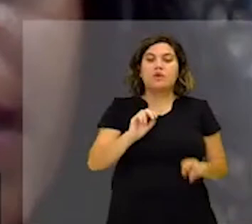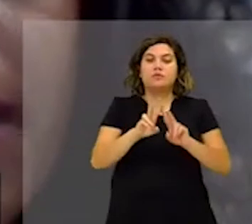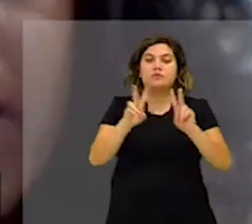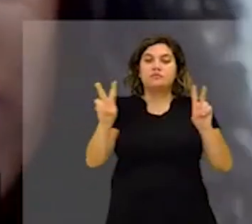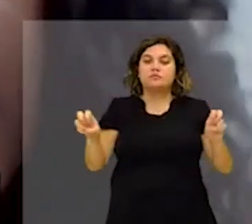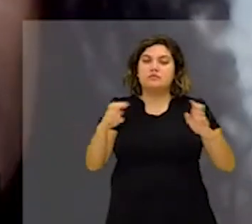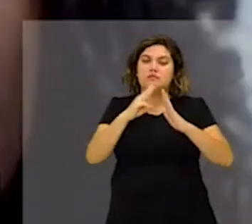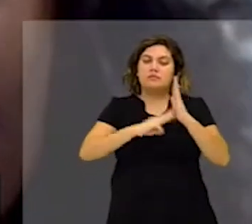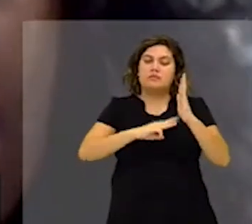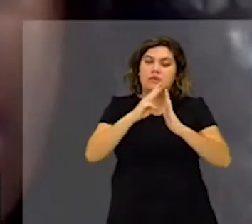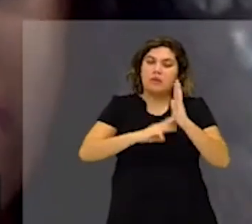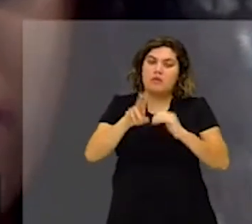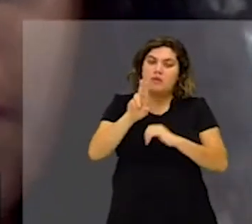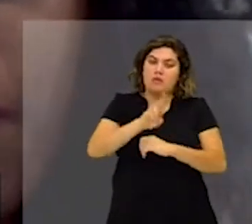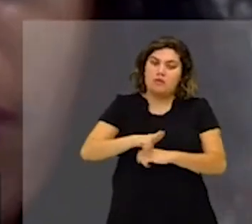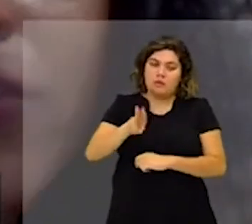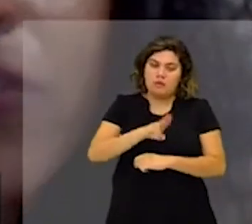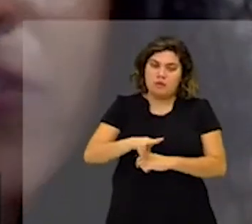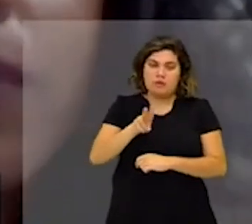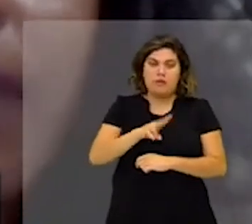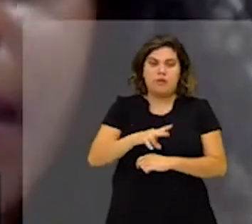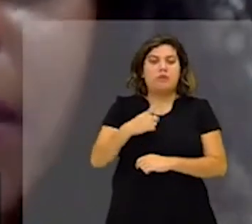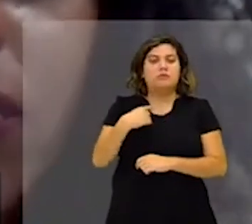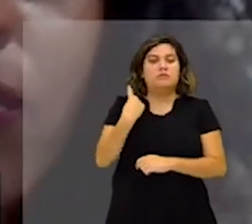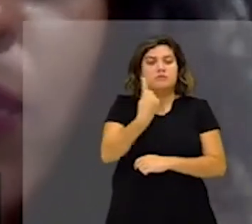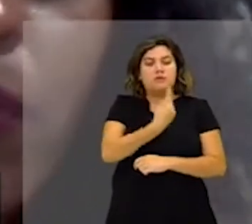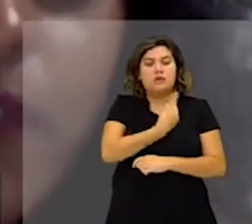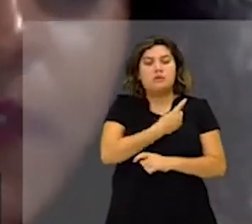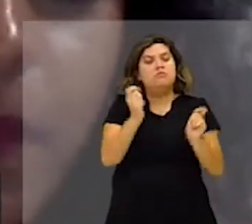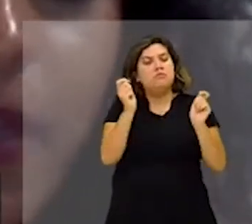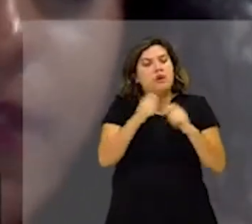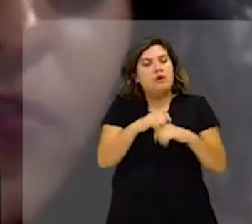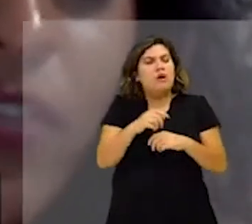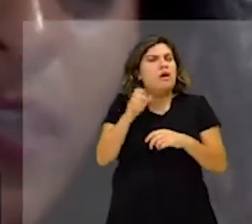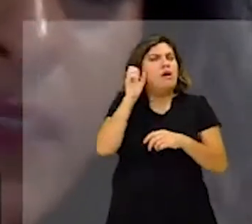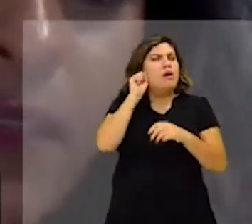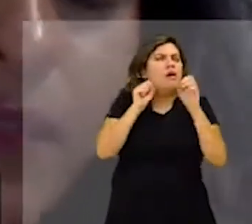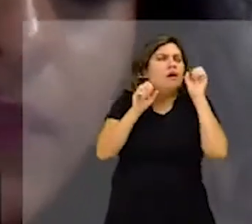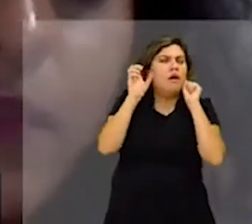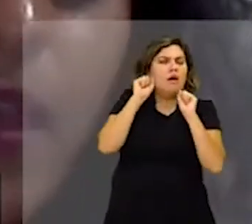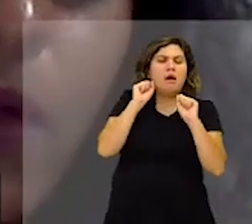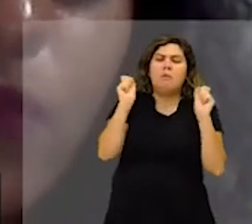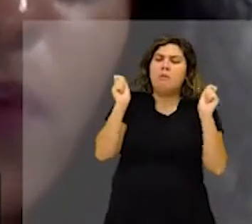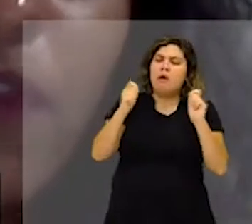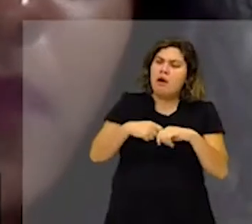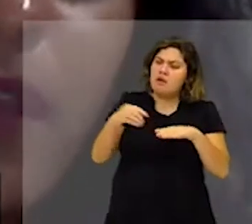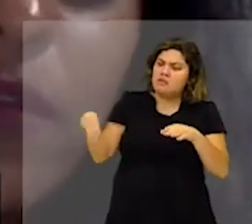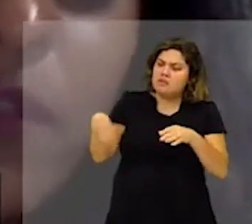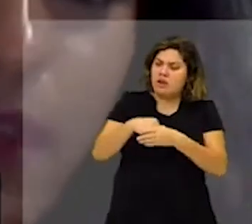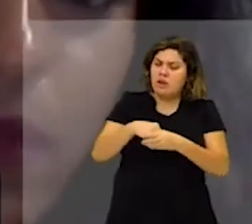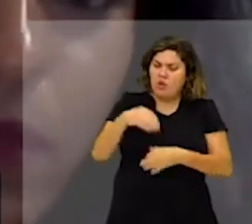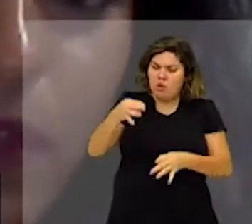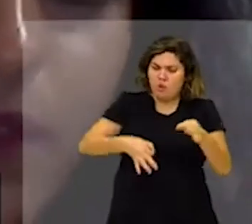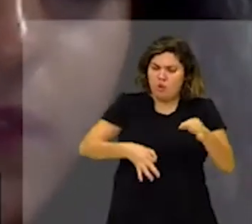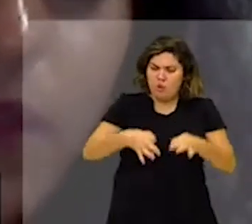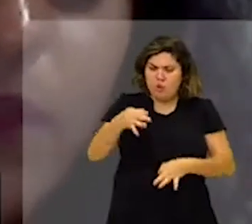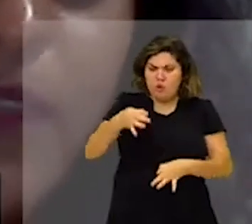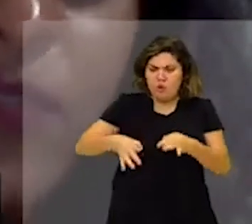mim seccionalidade a gente pode escutar e a gente trouxe para as audiências os movimentos negros né